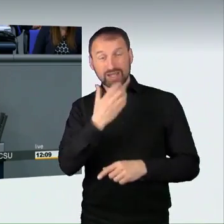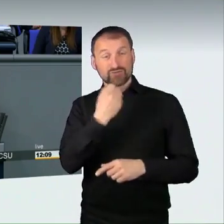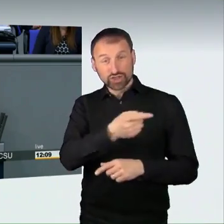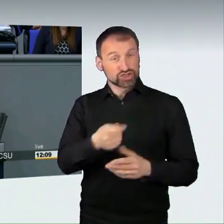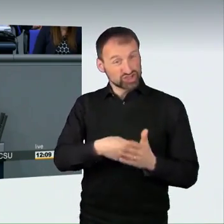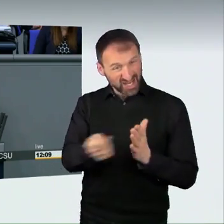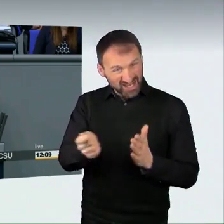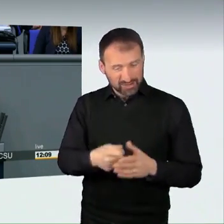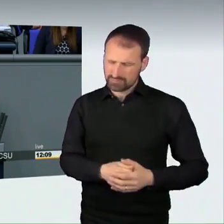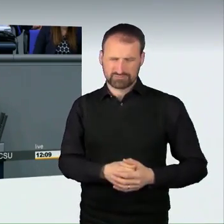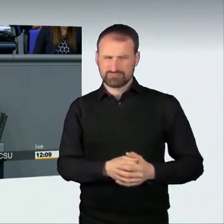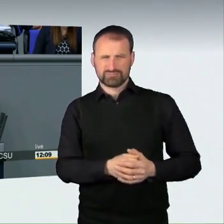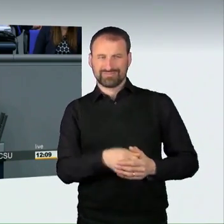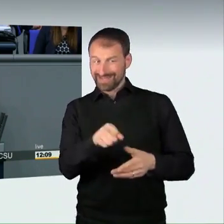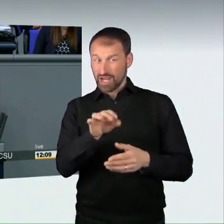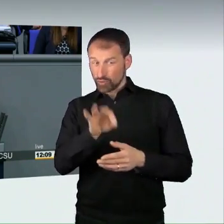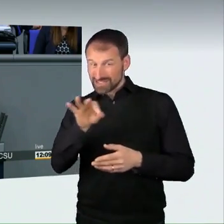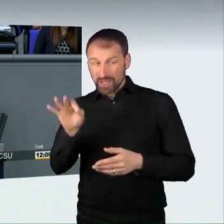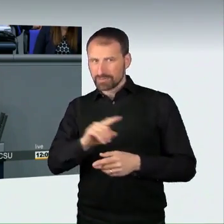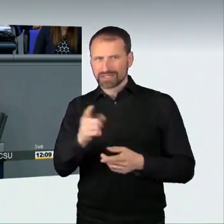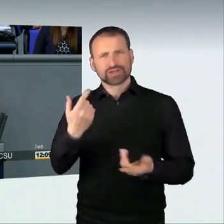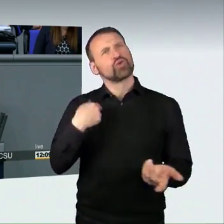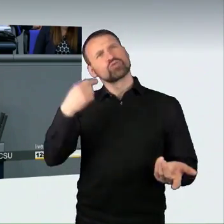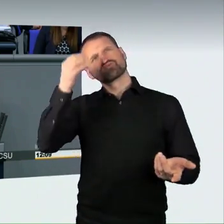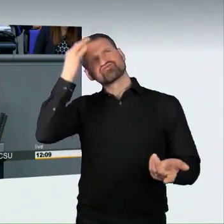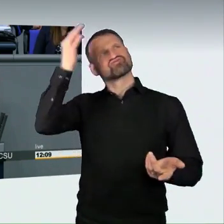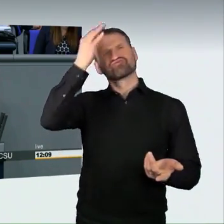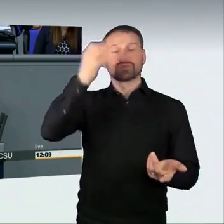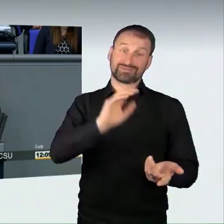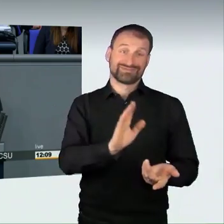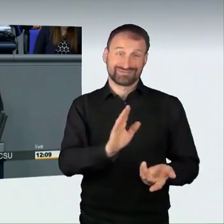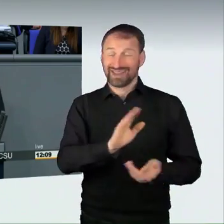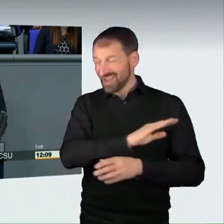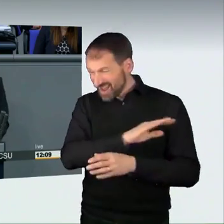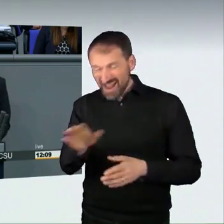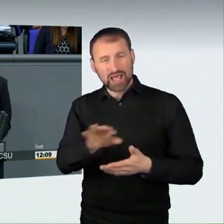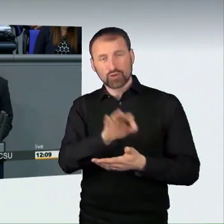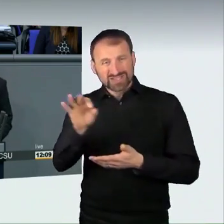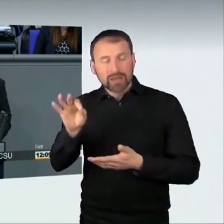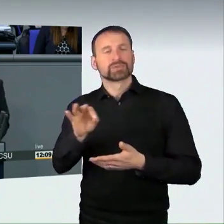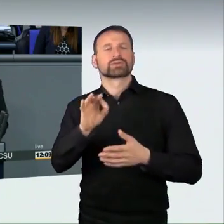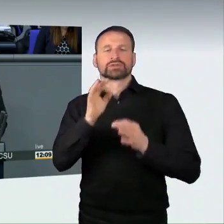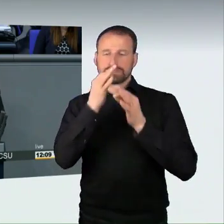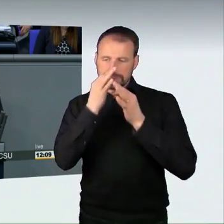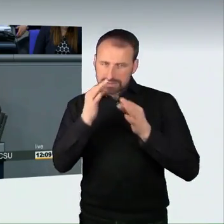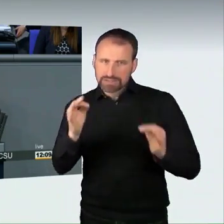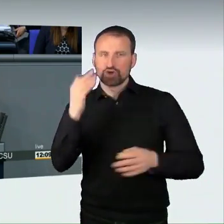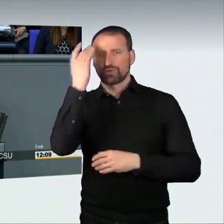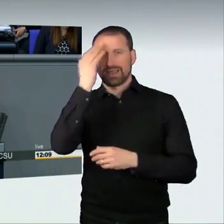irgendwie entstanden; vielmehr haben wir uns alle Ausnahmen wohl überlegt. Alle Ausnahmen haben ihre Berechtigung. Ich nenne das Beispiel Neubau.